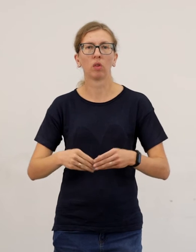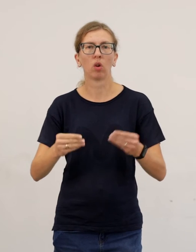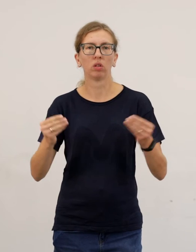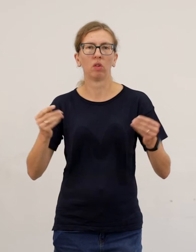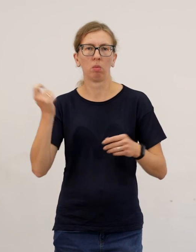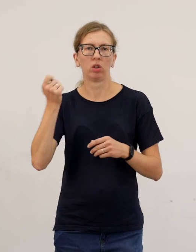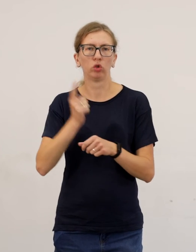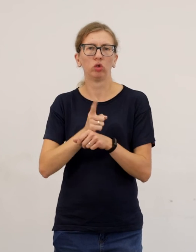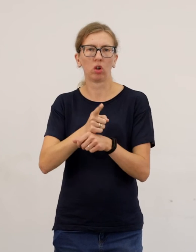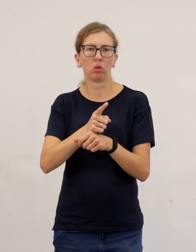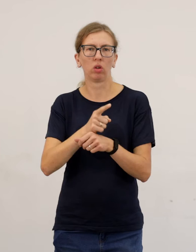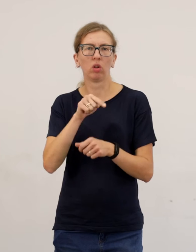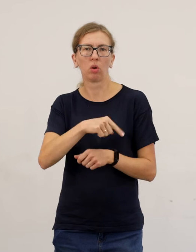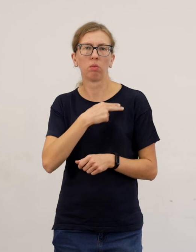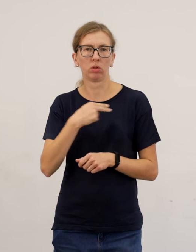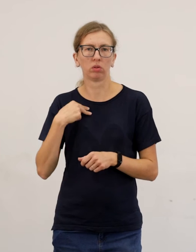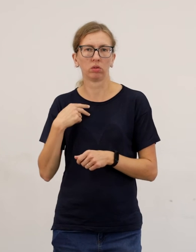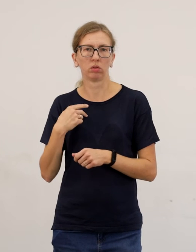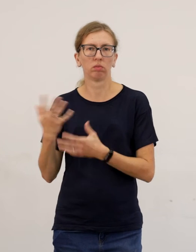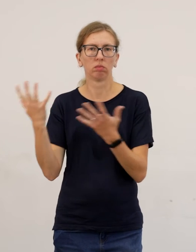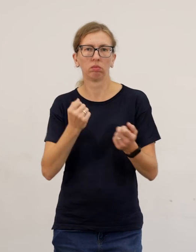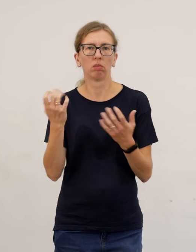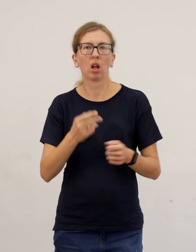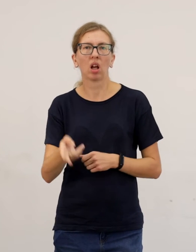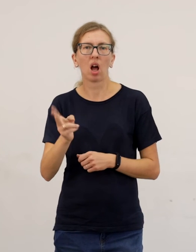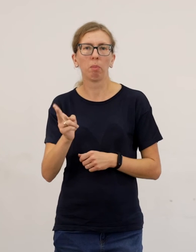W związku z rozwojem pojazdów pancernych do jednostek polskich trafiły